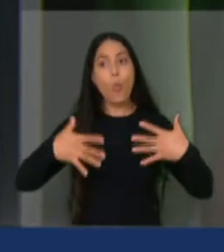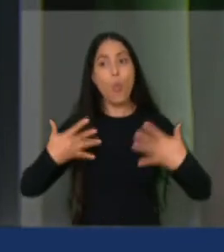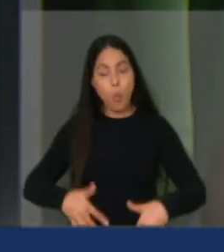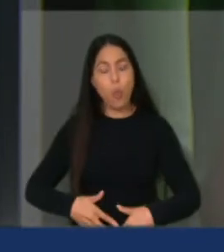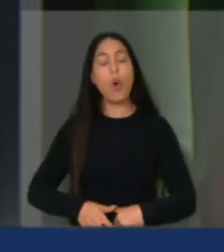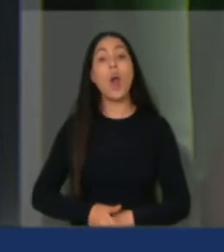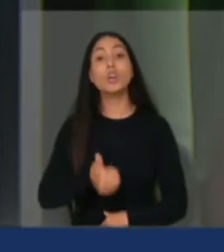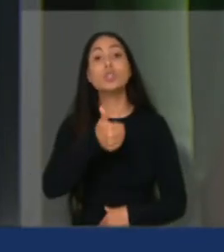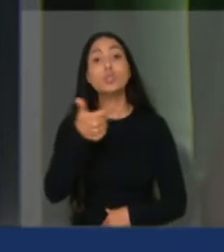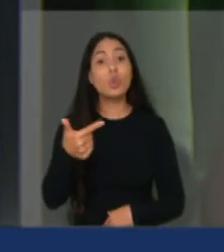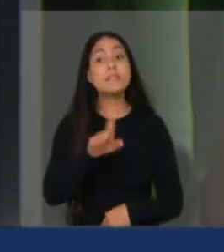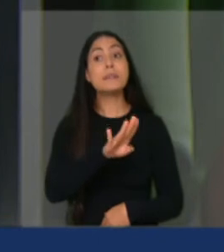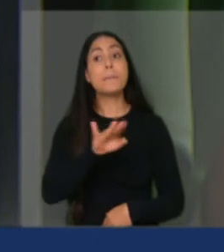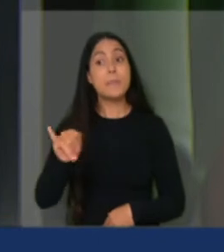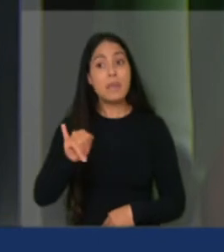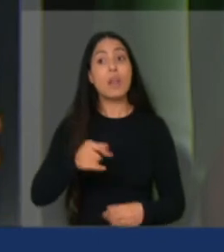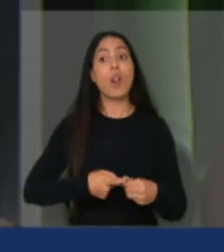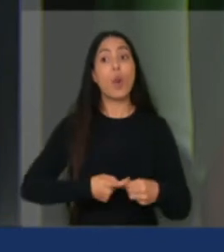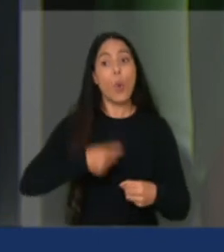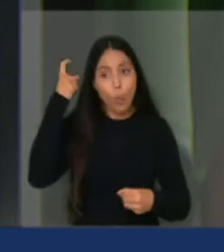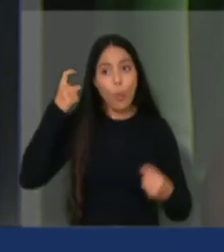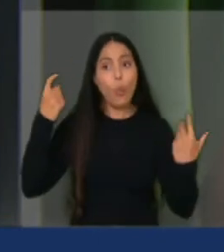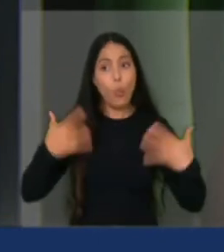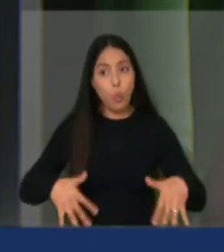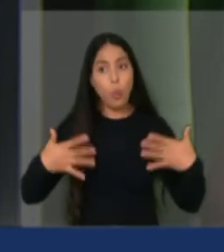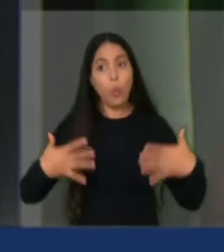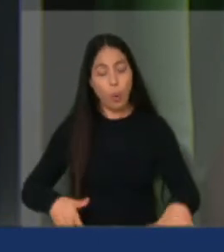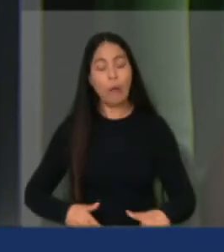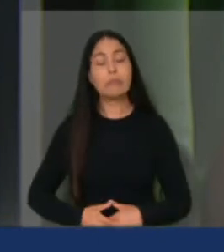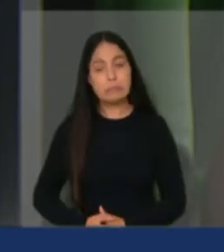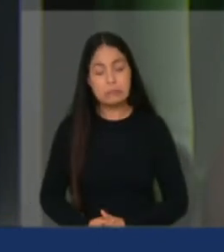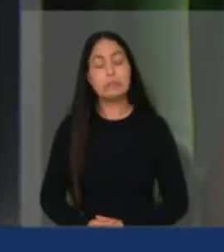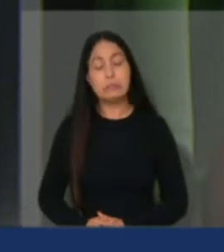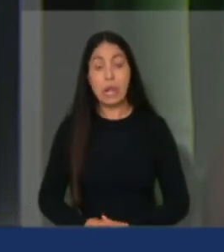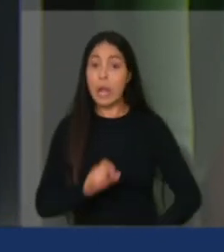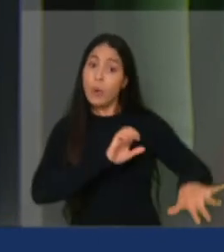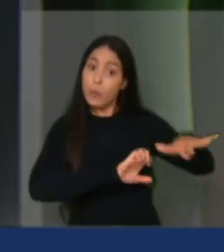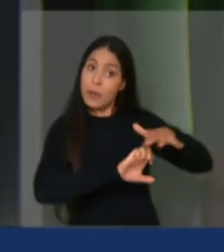G OU SEJA, É UMA EMPRESA PÚBLICA RENTÁVEL. E UMA EMPRESA QUE AO MESMO TEMPO EM QUE É RENTÁVEL, MAS QUE